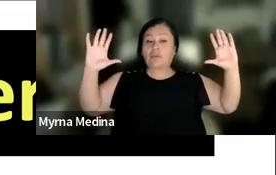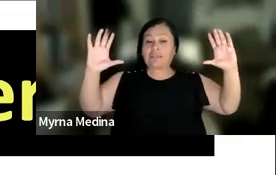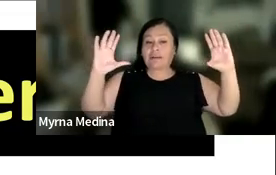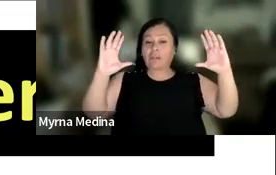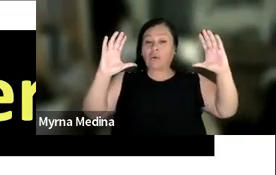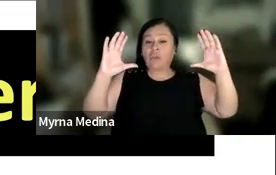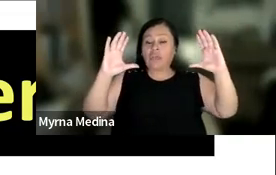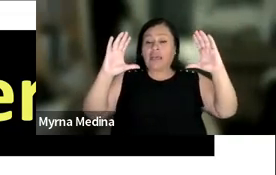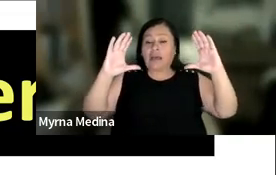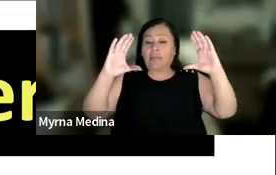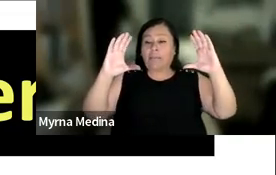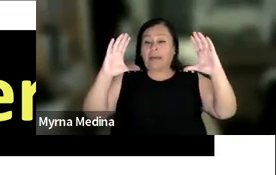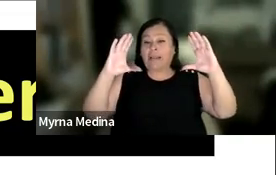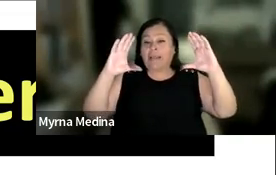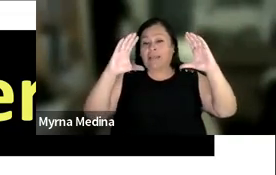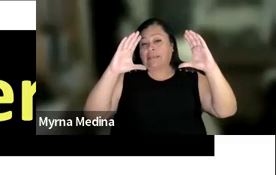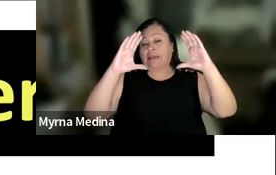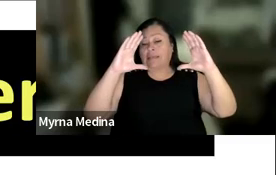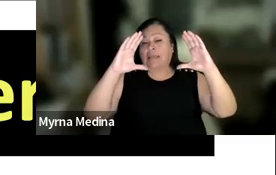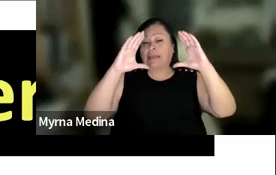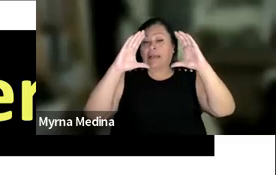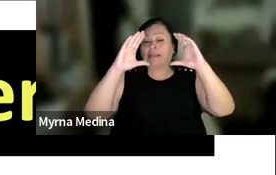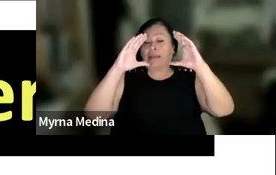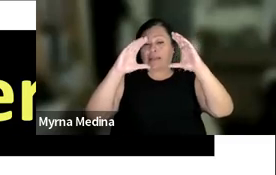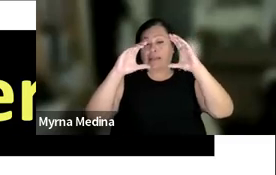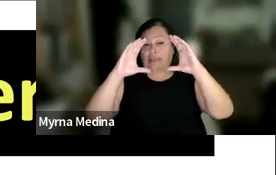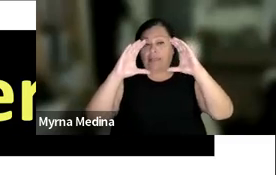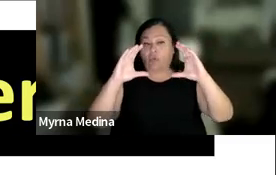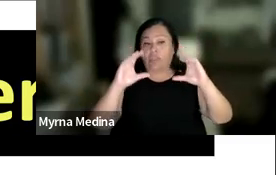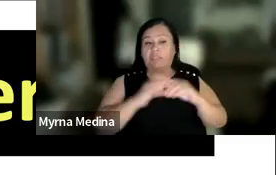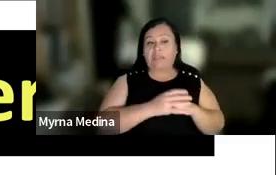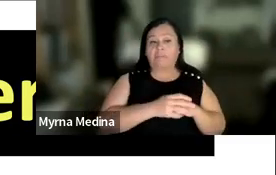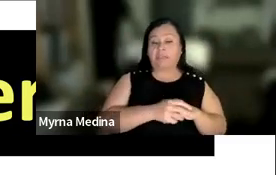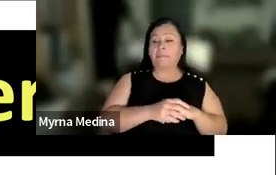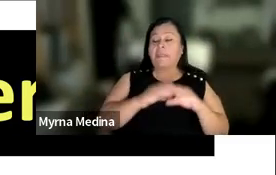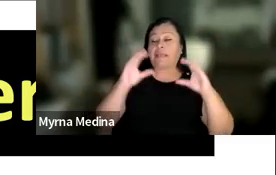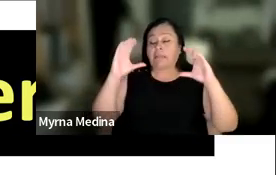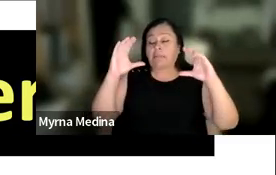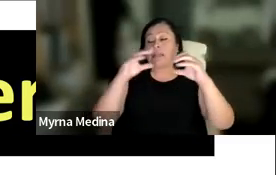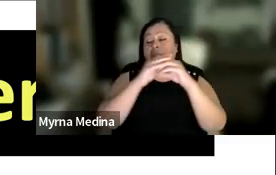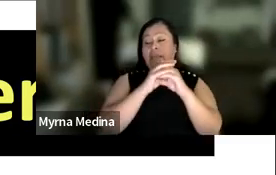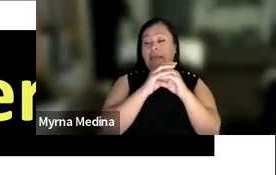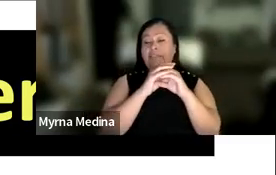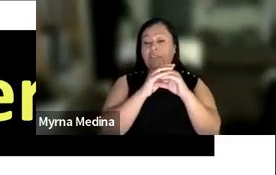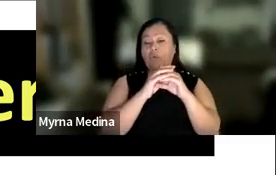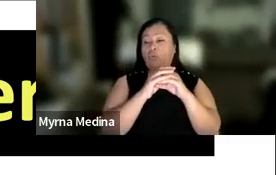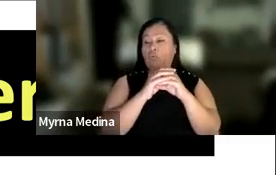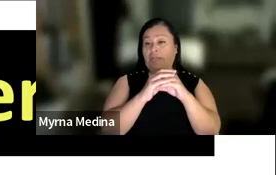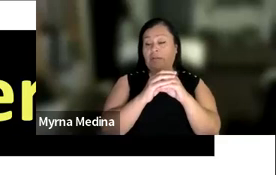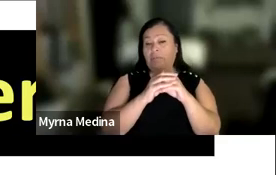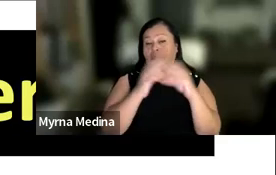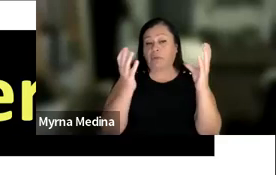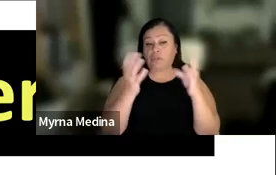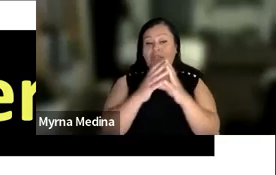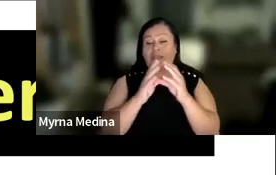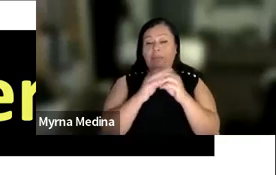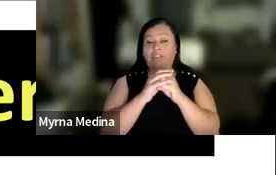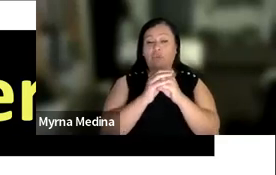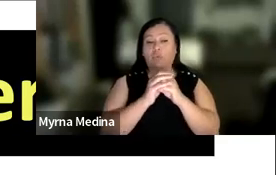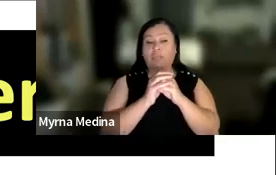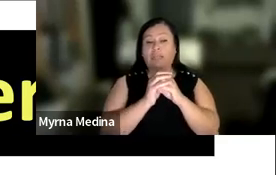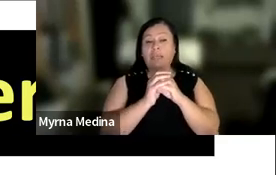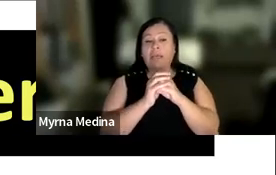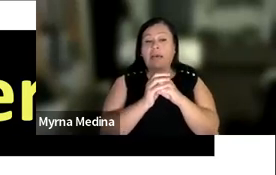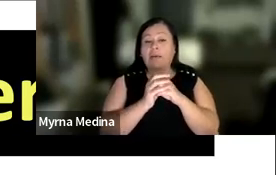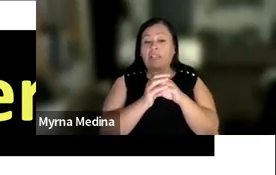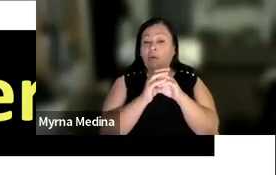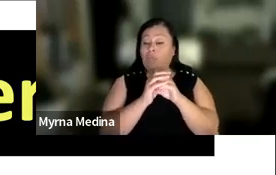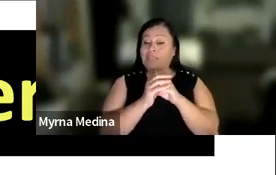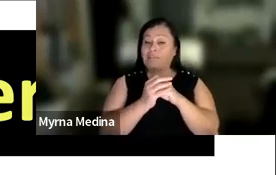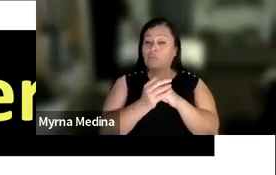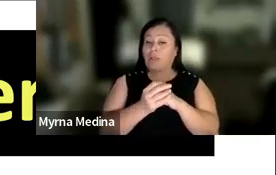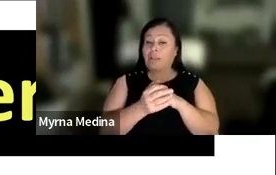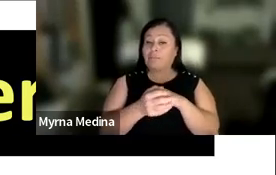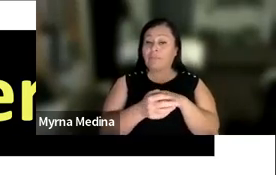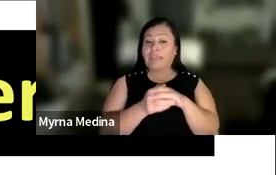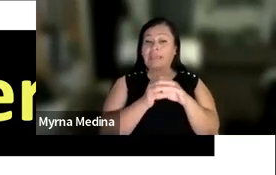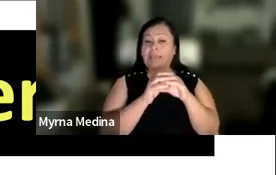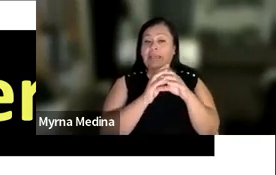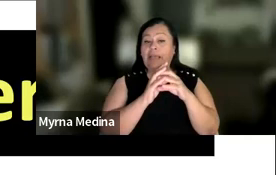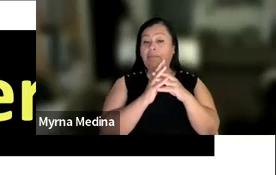visión, entonces eso quiere decir periférico. Queda todo lo que es alrededor. Entonces esto se va cerrando para este hasta llegar a cierto límite que terminan en la visión túnel, ¿verdad?